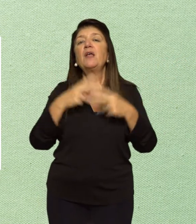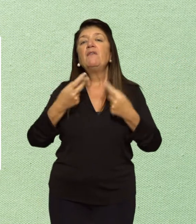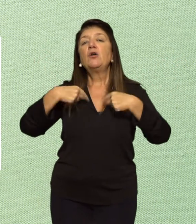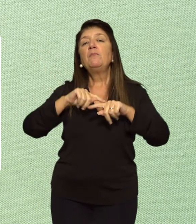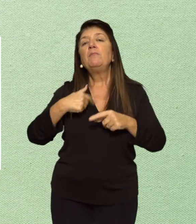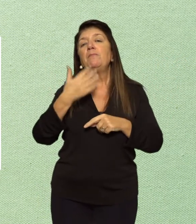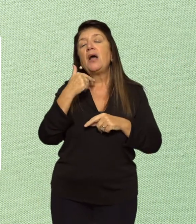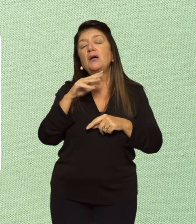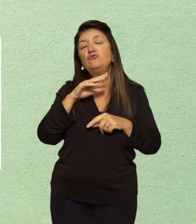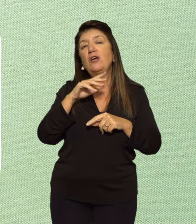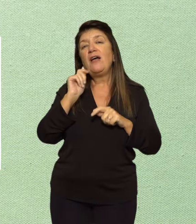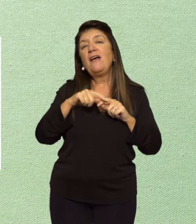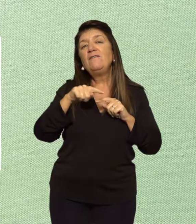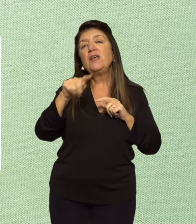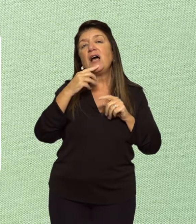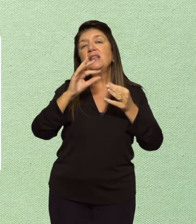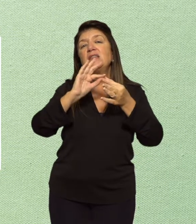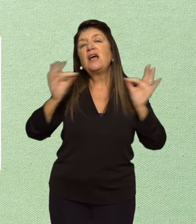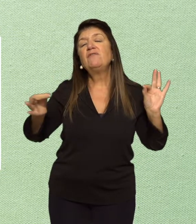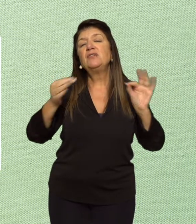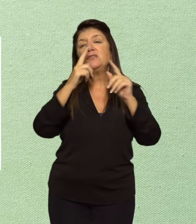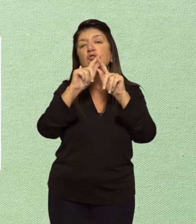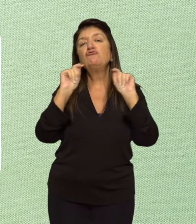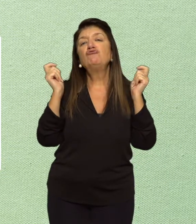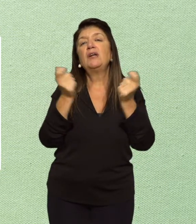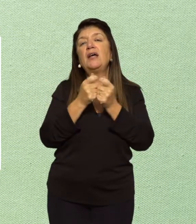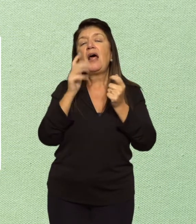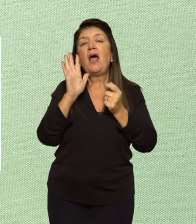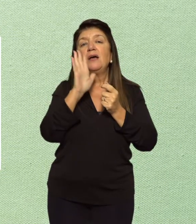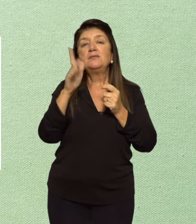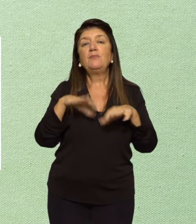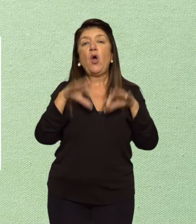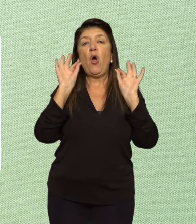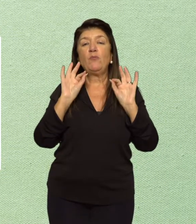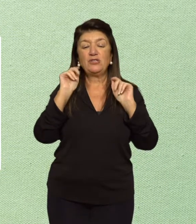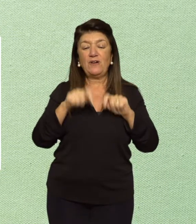generale perché uno dei grandi quesiti quando iniziamo a parlare del nostro lavoro, e questo